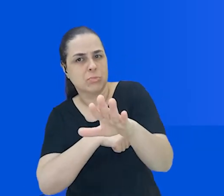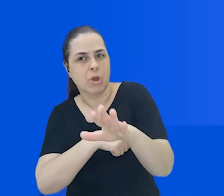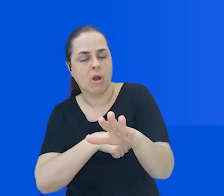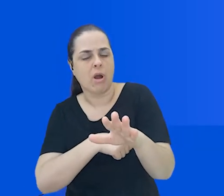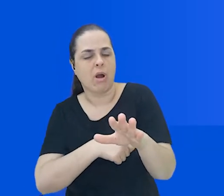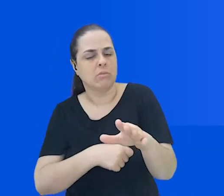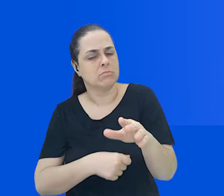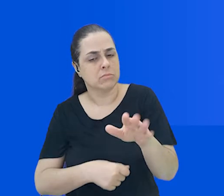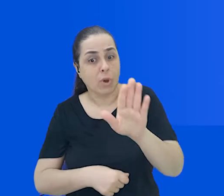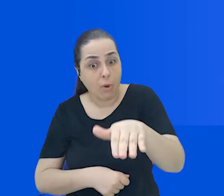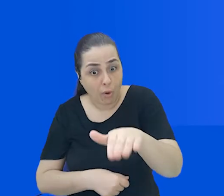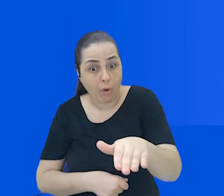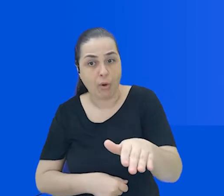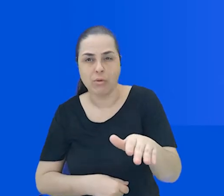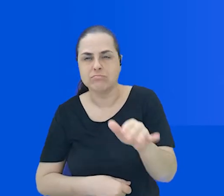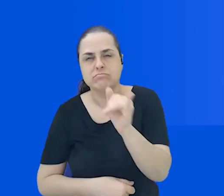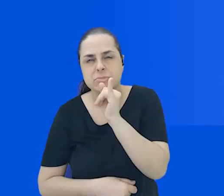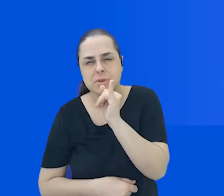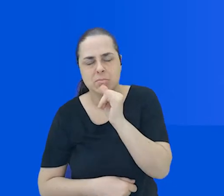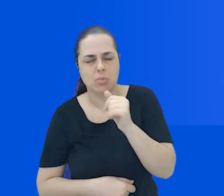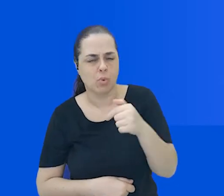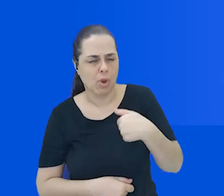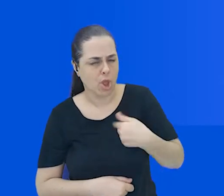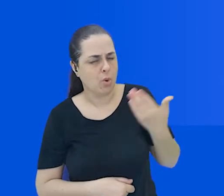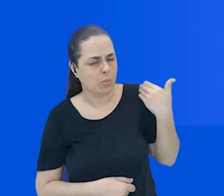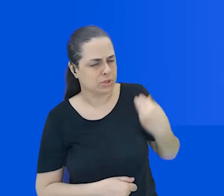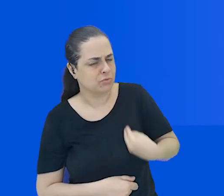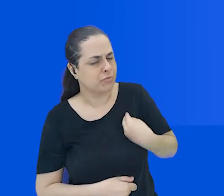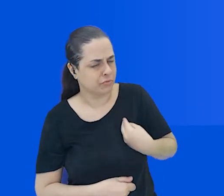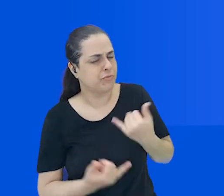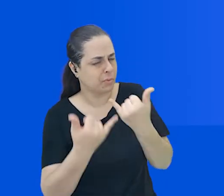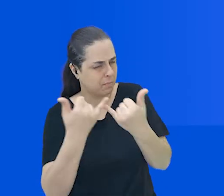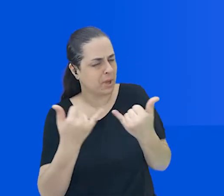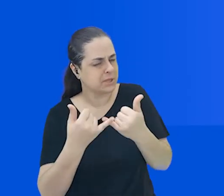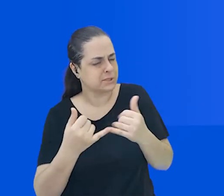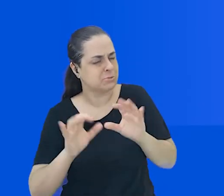eu vivi isso dessa forma como é pra você e a gente pode aumentar esse